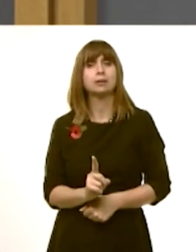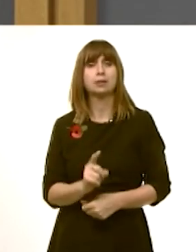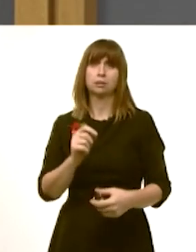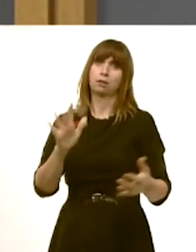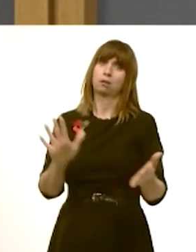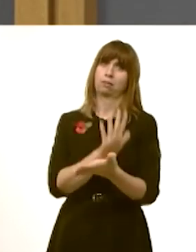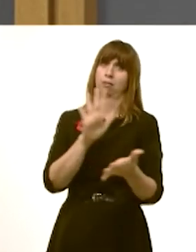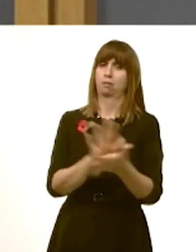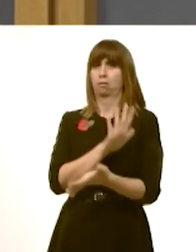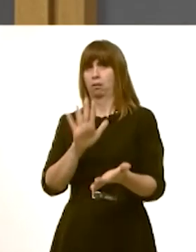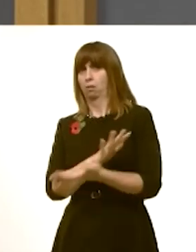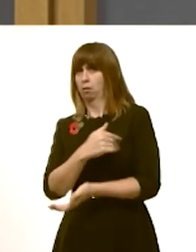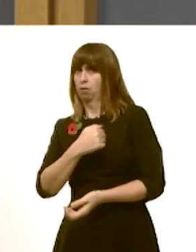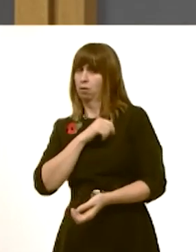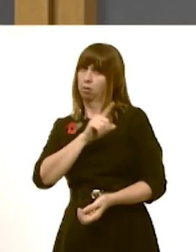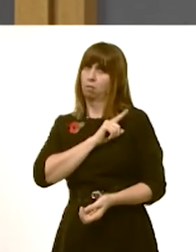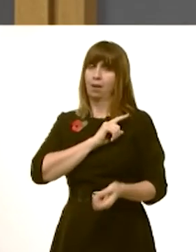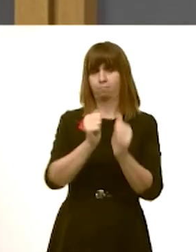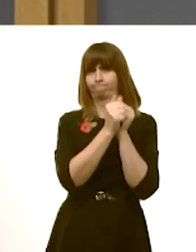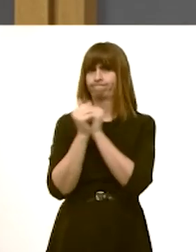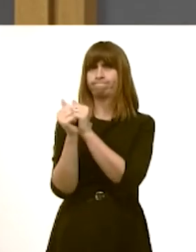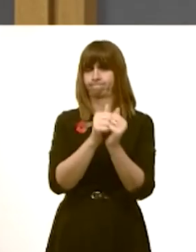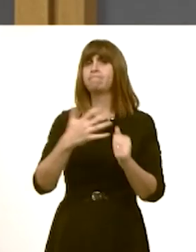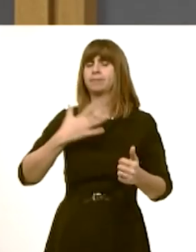Fe wnaf, serch hynny, sÙn rwan am fuddsoddi mewn isadeiledd.